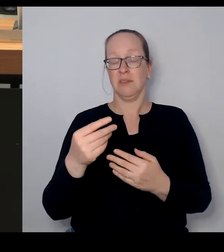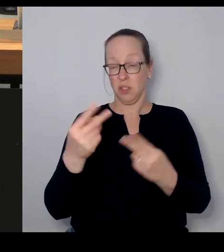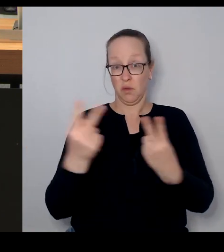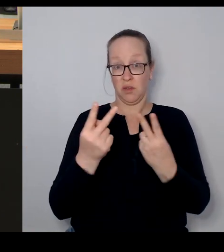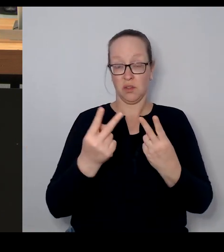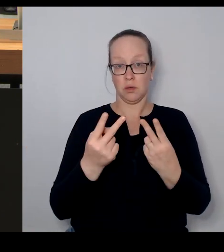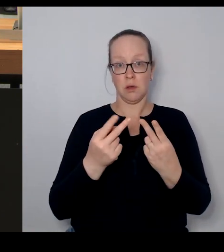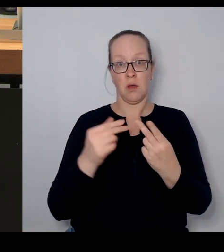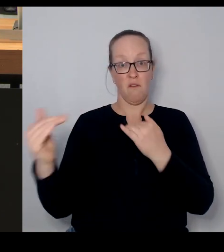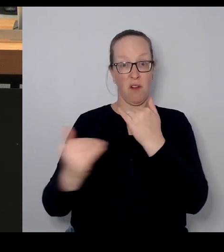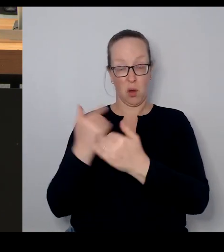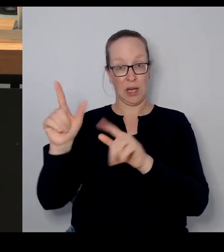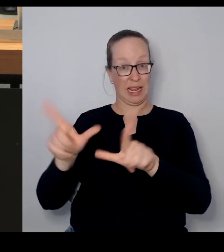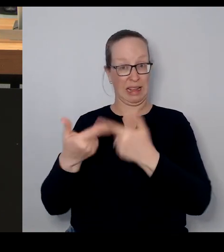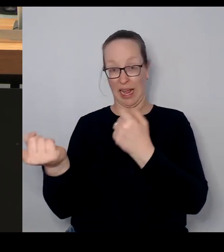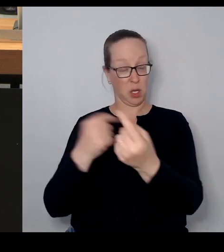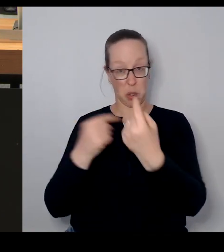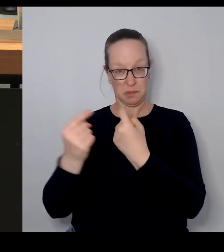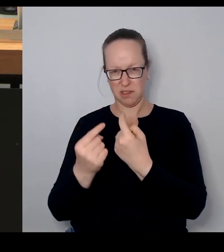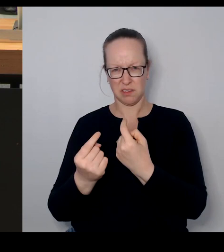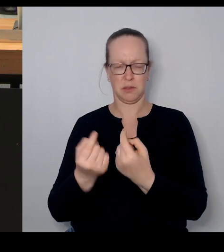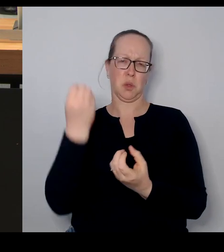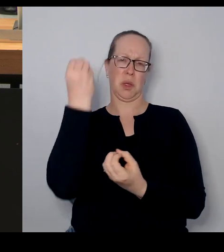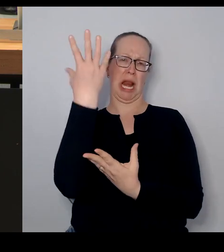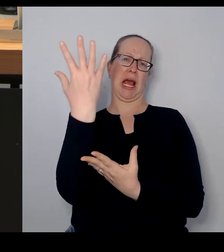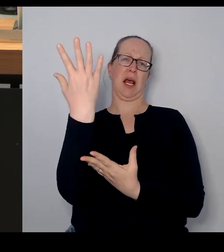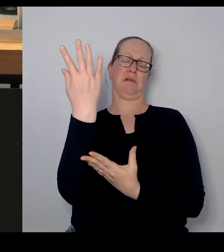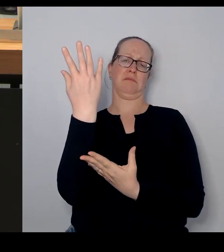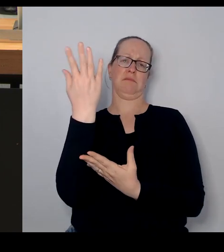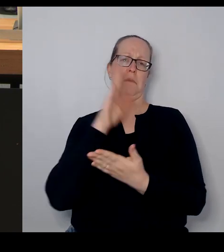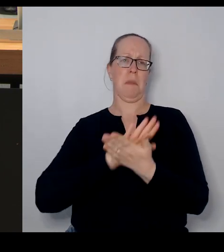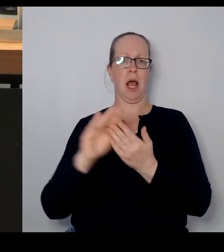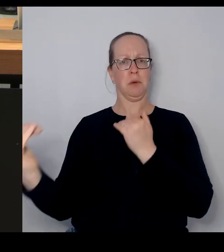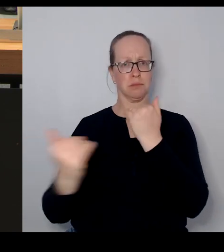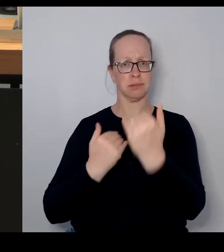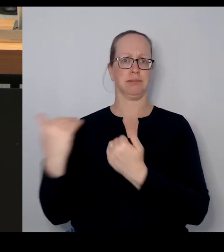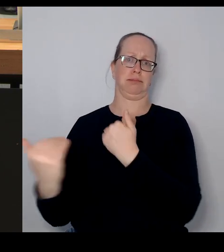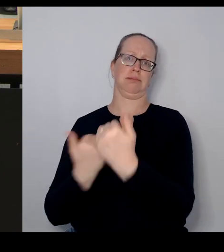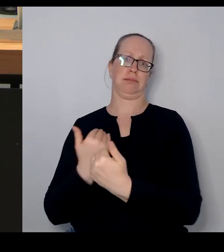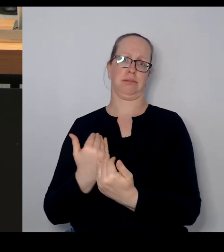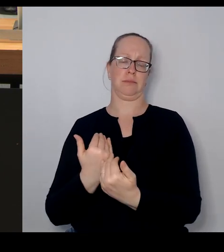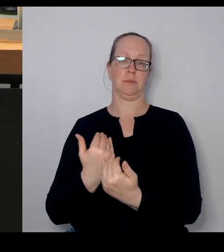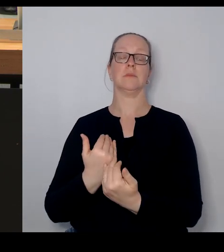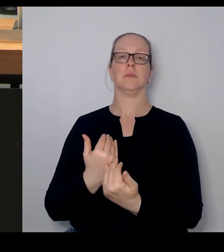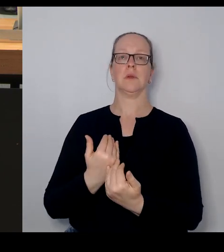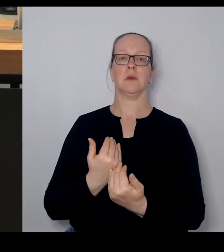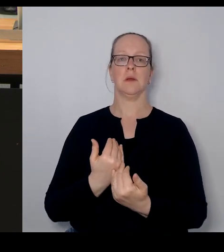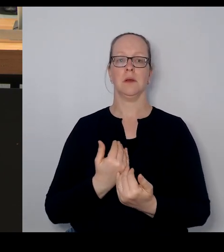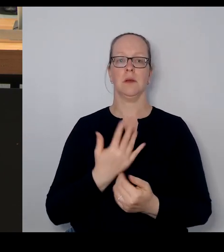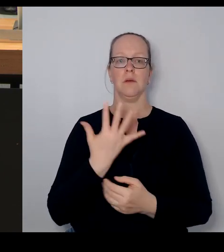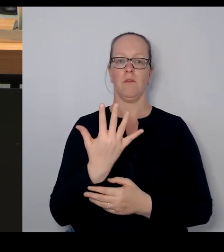28 35 für MUFs 25 für temporäre Unterkünfte in Containerbauweise.